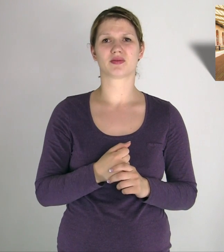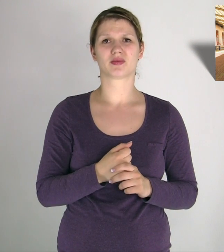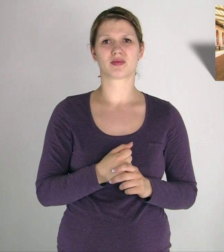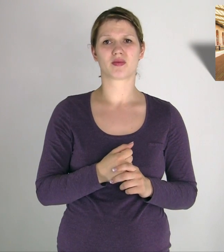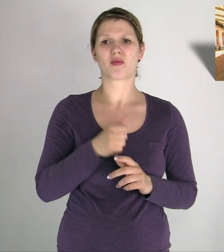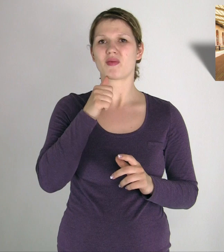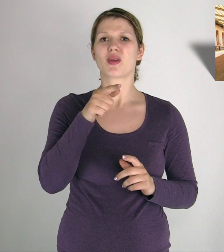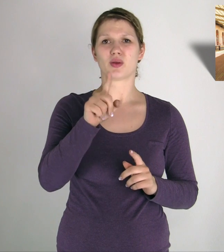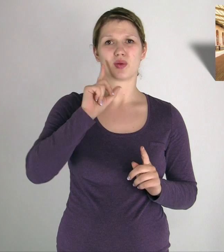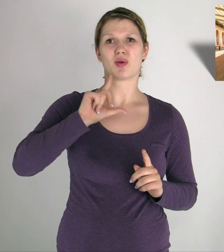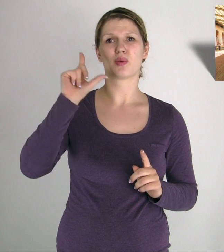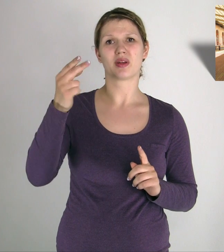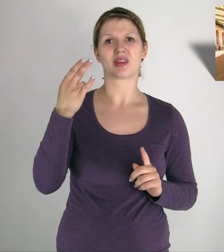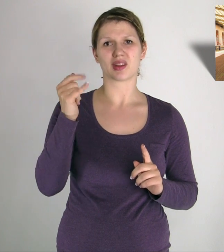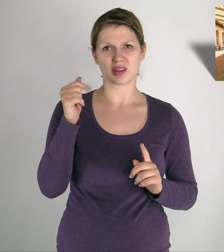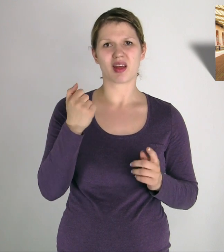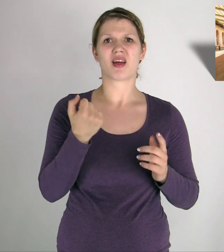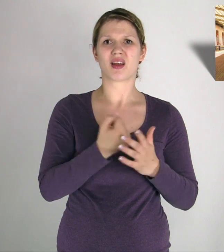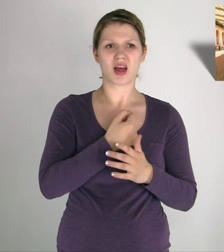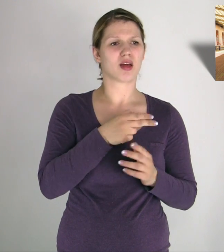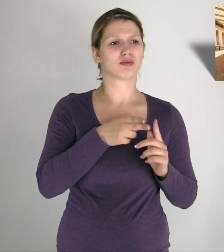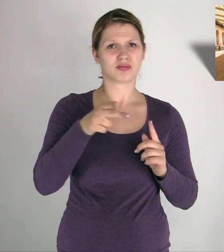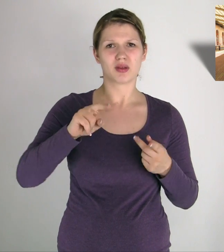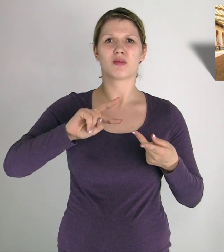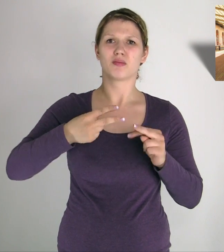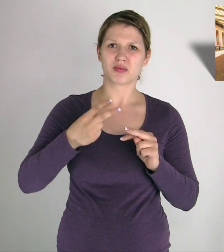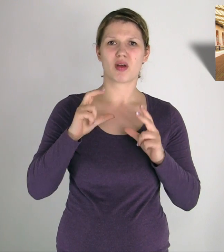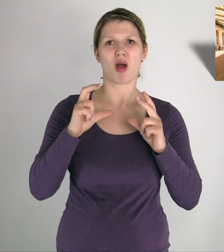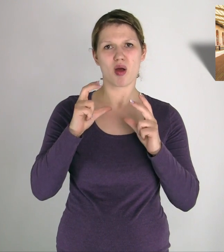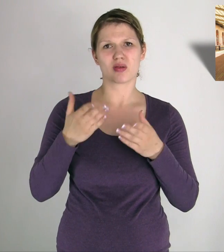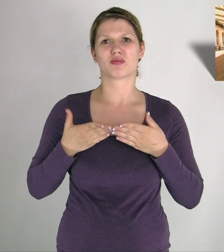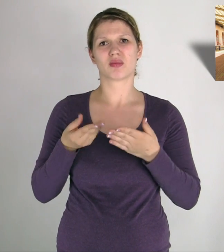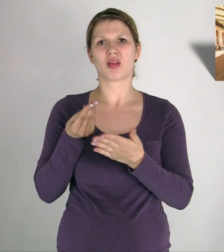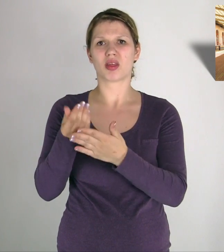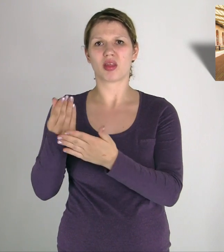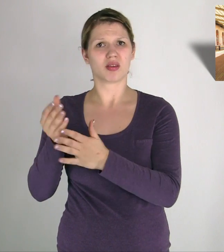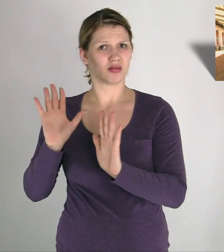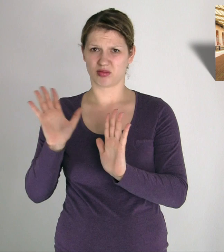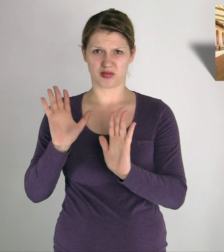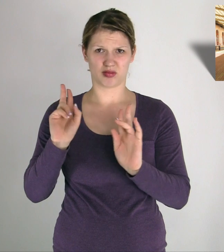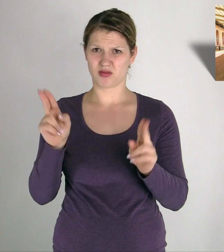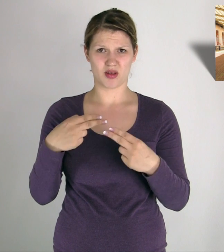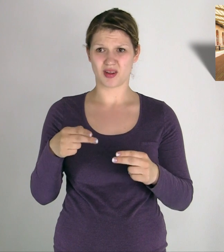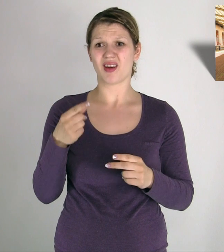Jeigu norite vykti į Nidą, jums nereikės rūpintis persėdimais į keltą, autobusą.